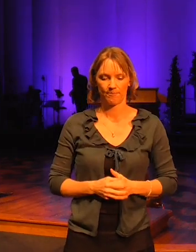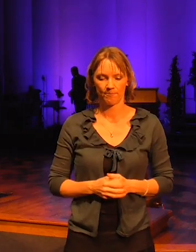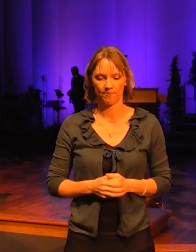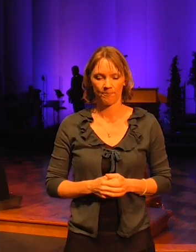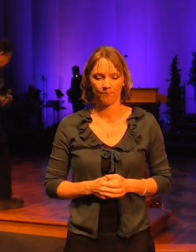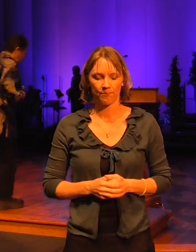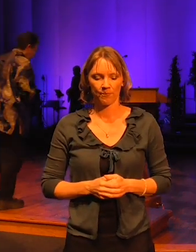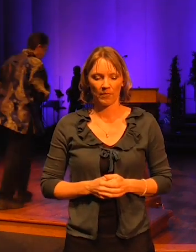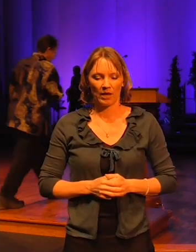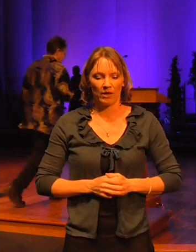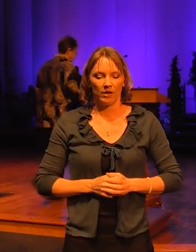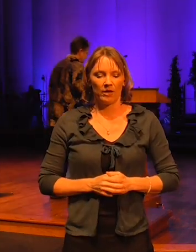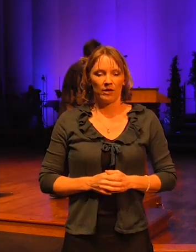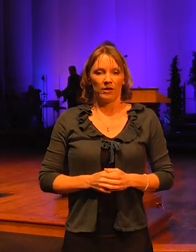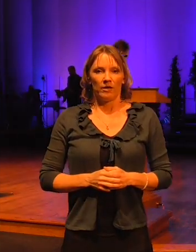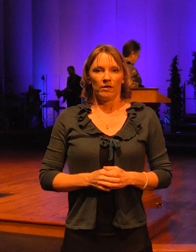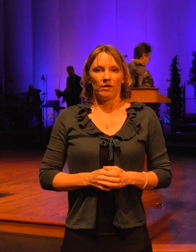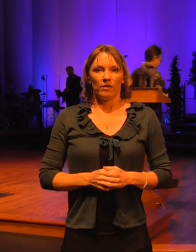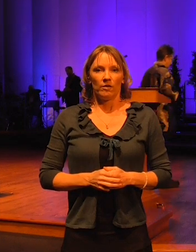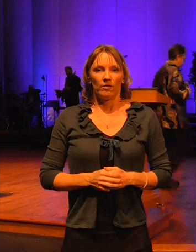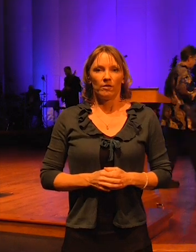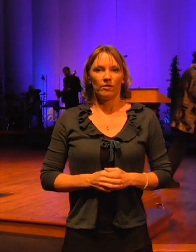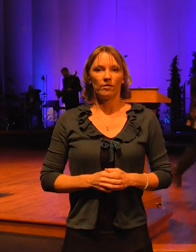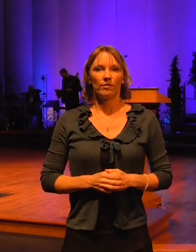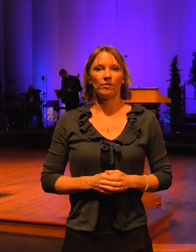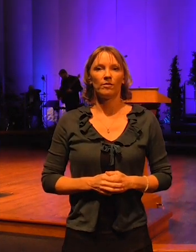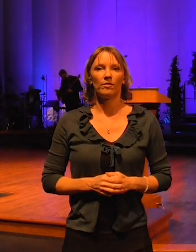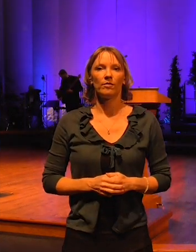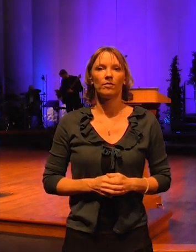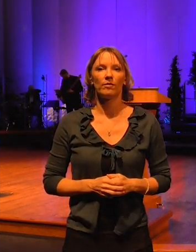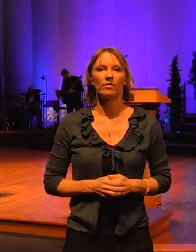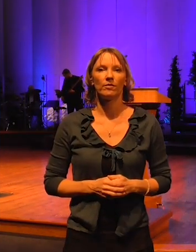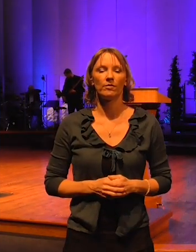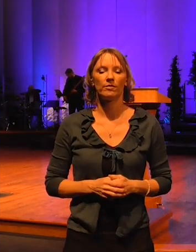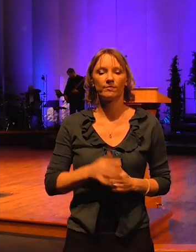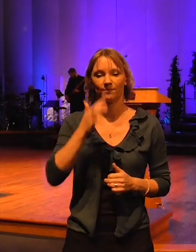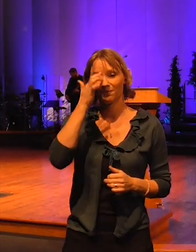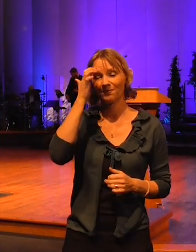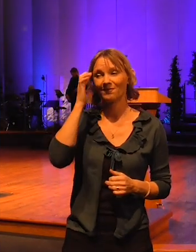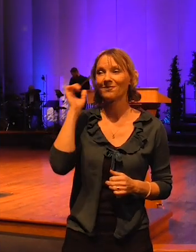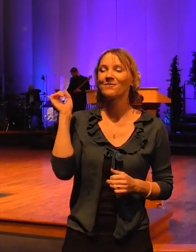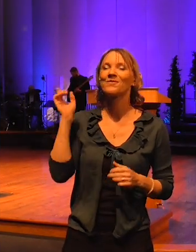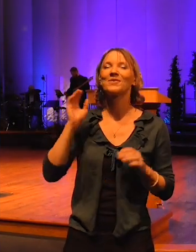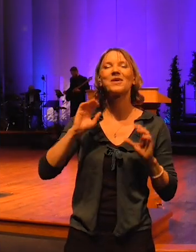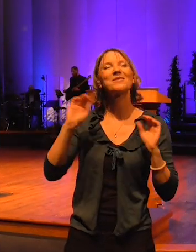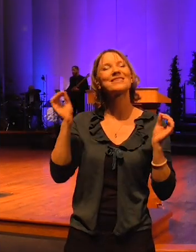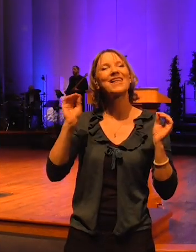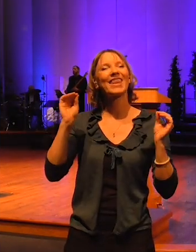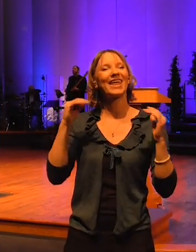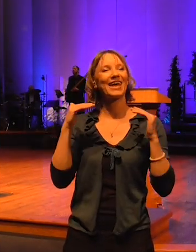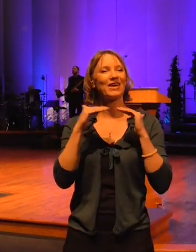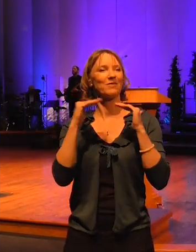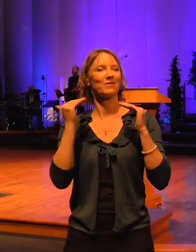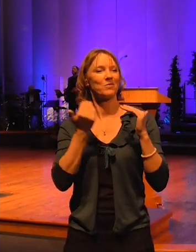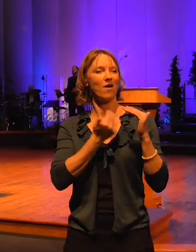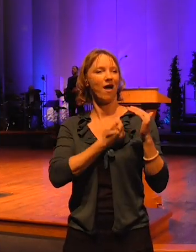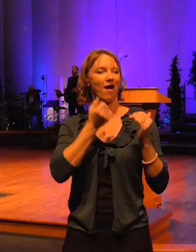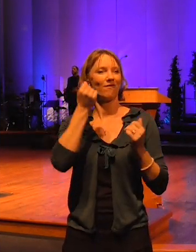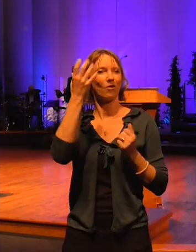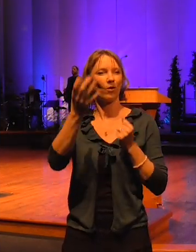, no hay nada como nuestras voces vibrando juntas